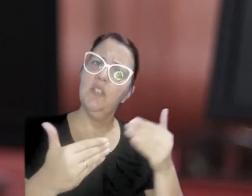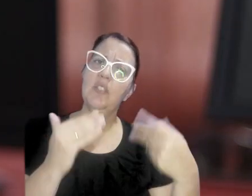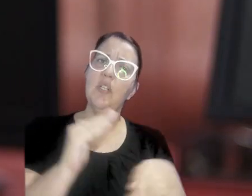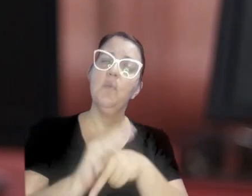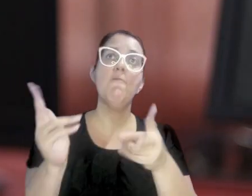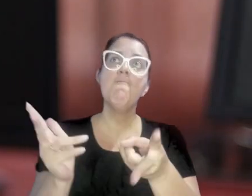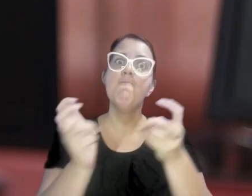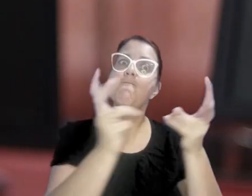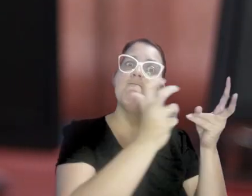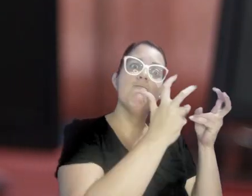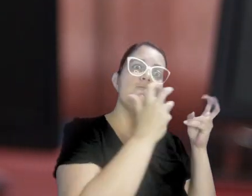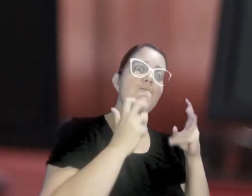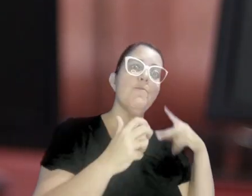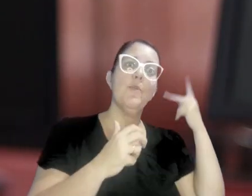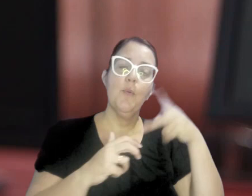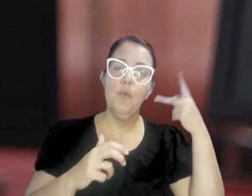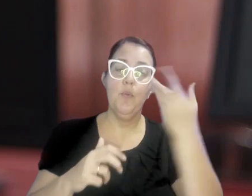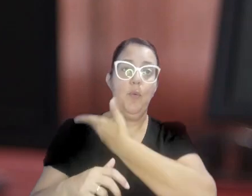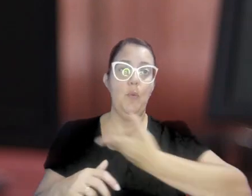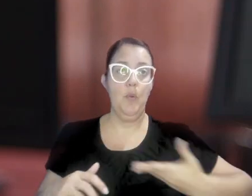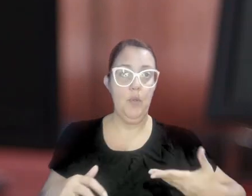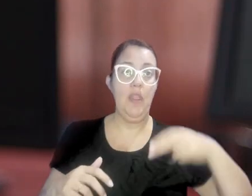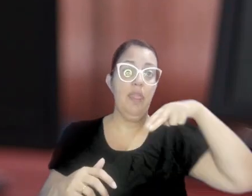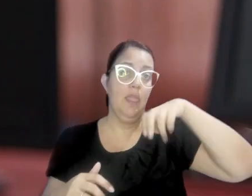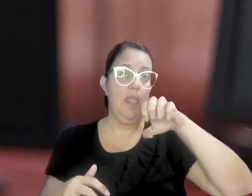de captação dessas políticas por governos neoliberais,